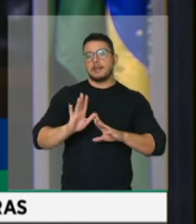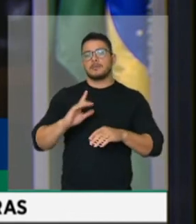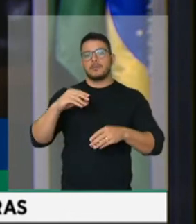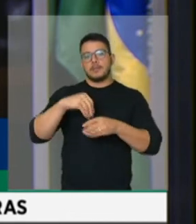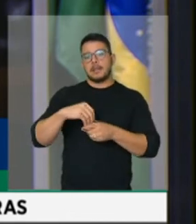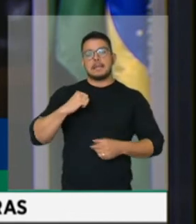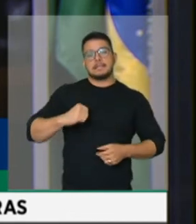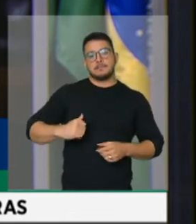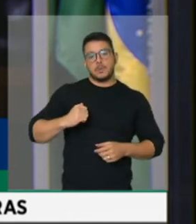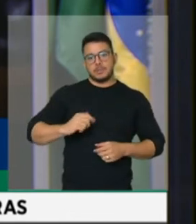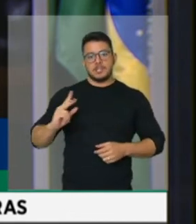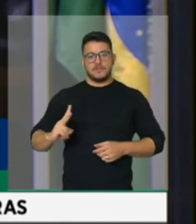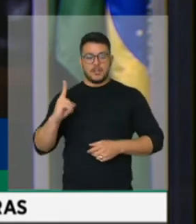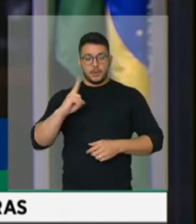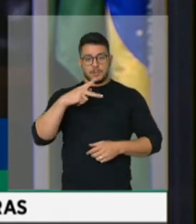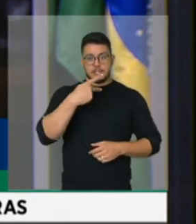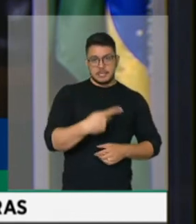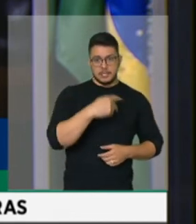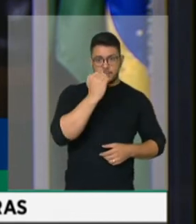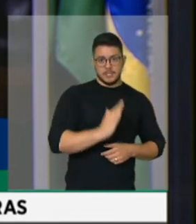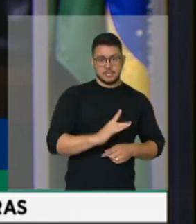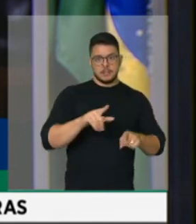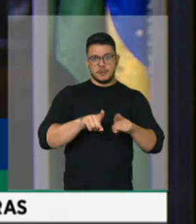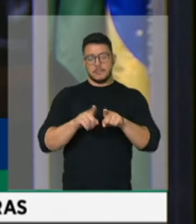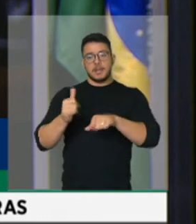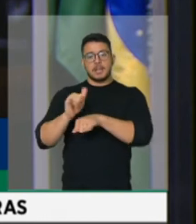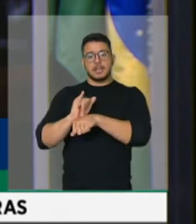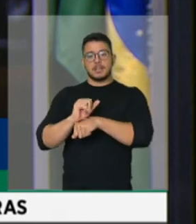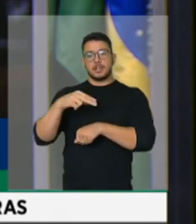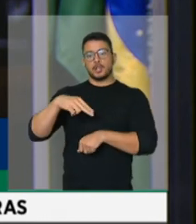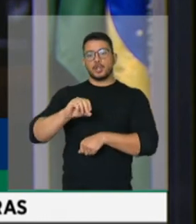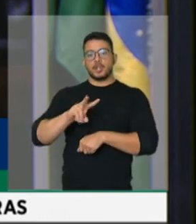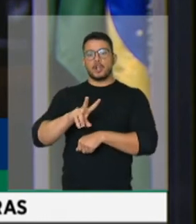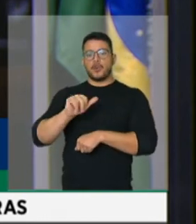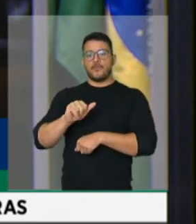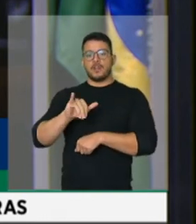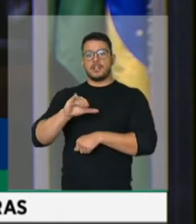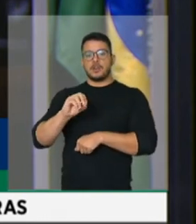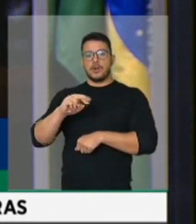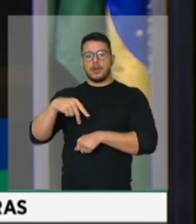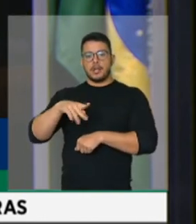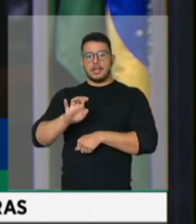RESULTADO DE GESTÃO O QUE AS TORNARIA MENOS TRATATIVAS PARA INVESTIDORES DO MERCADO DE AÇÕES. EM ESPECIAL DA BOLSA